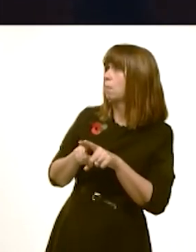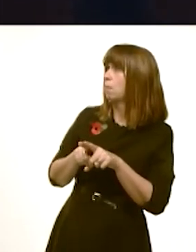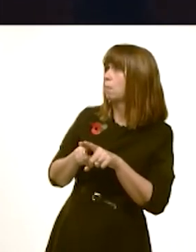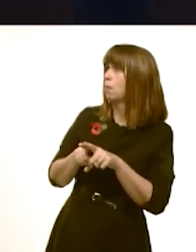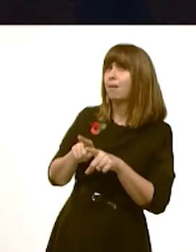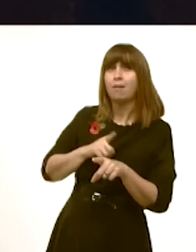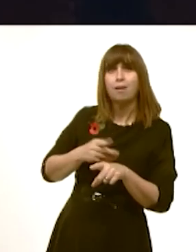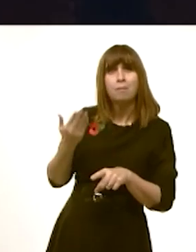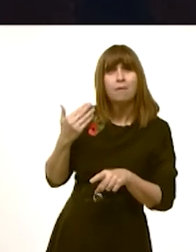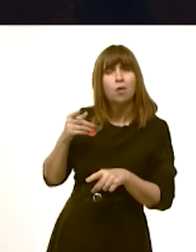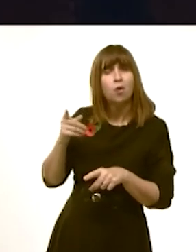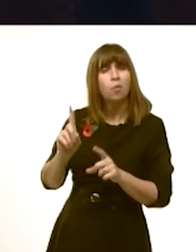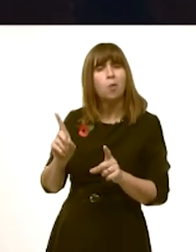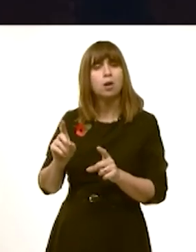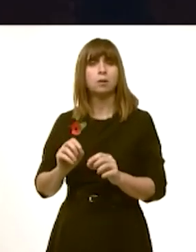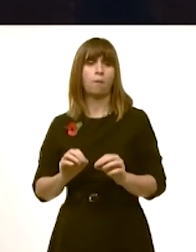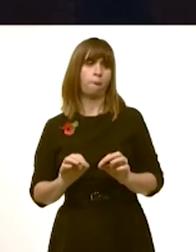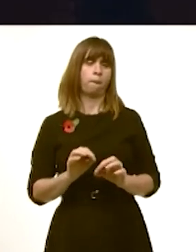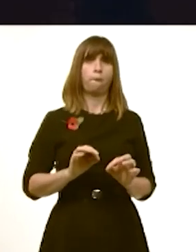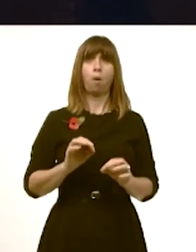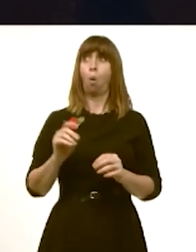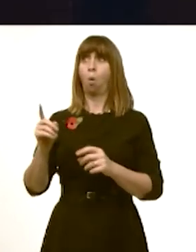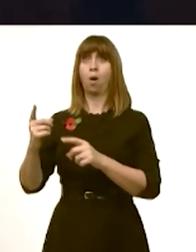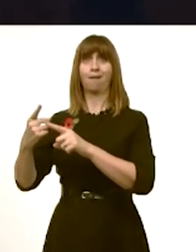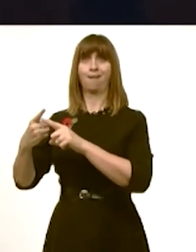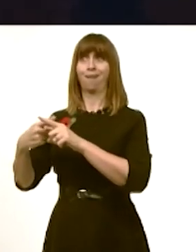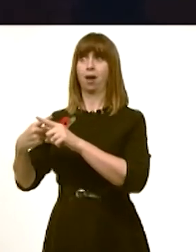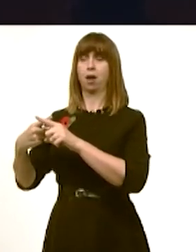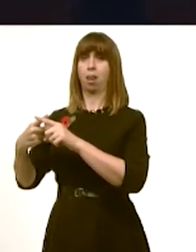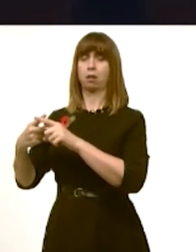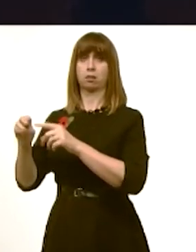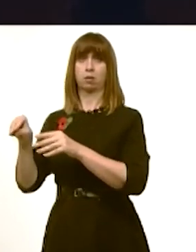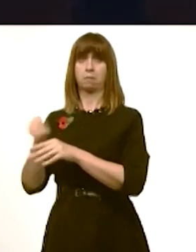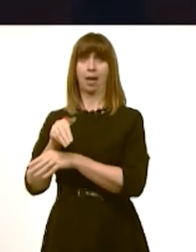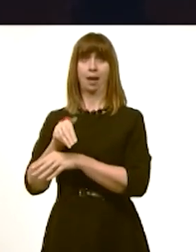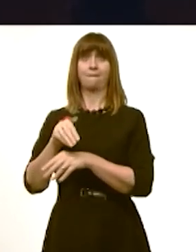triniaethau syín cael eu comisiynu yn Lloegr, er mwyn arbed arian dros fisoedd y gaeaf?